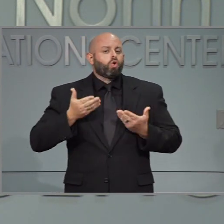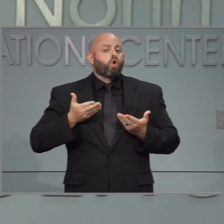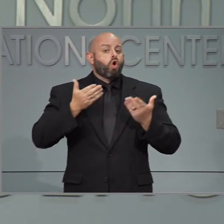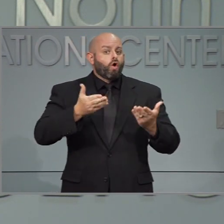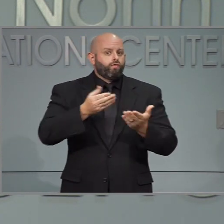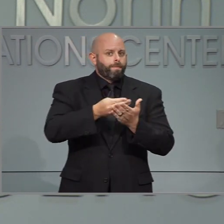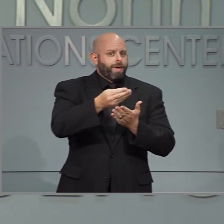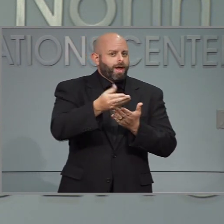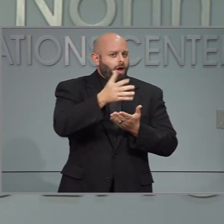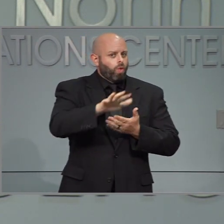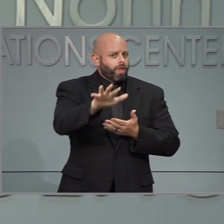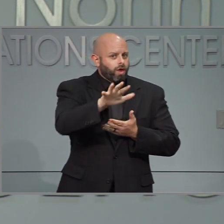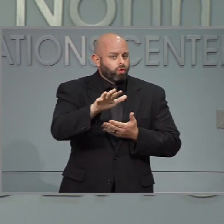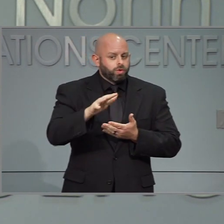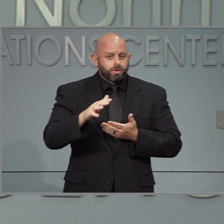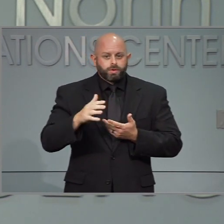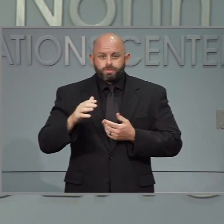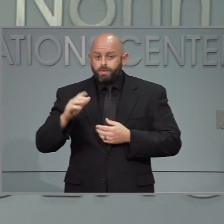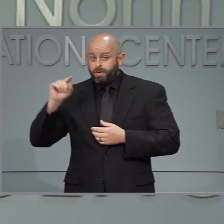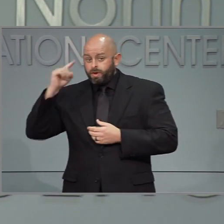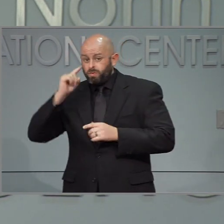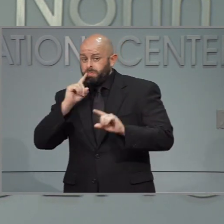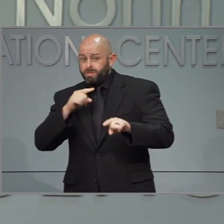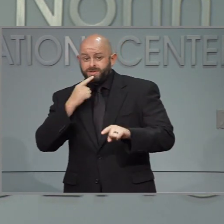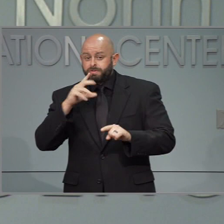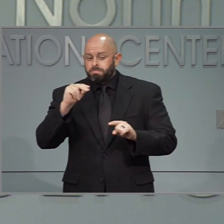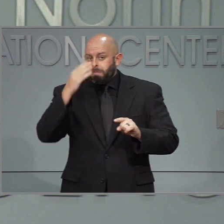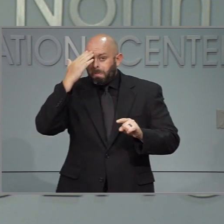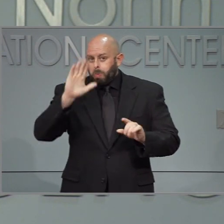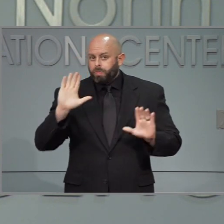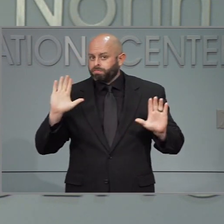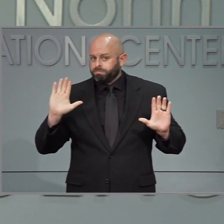que esta oferta existe. El co dijo el gobernador no tengo